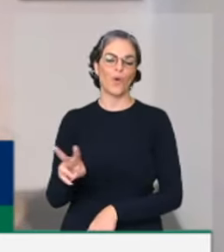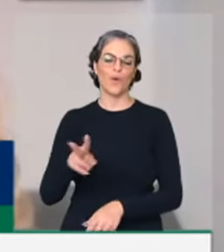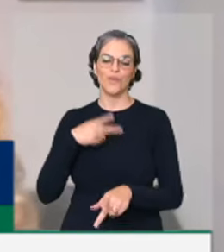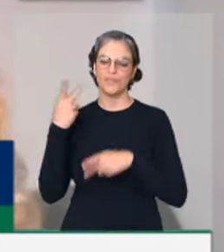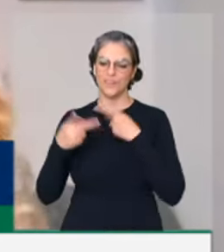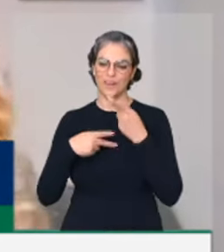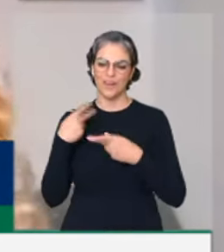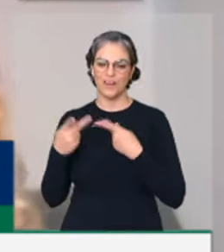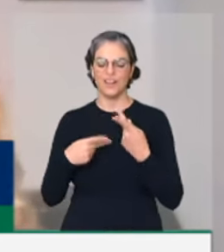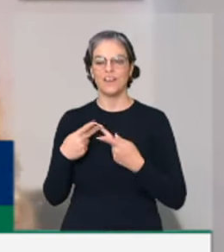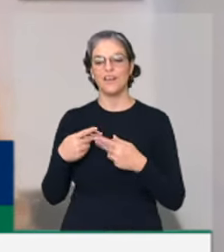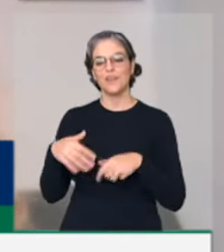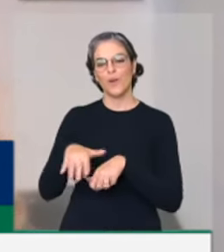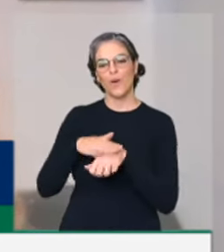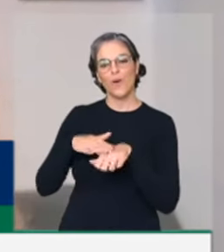QUERO CITAR, COM MUITO CARINHO, SUA COMPANHEIRA